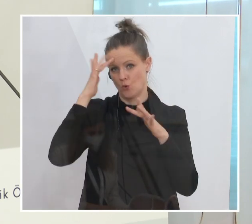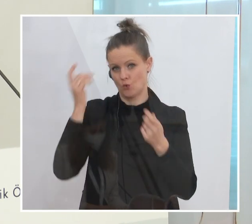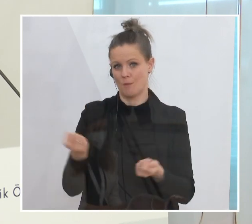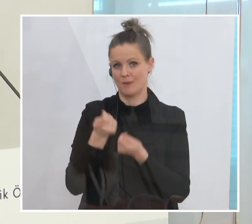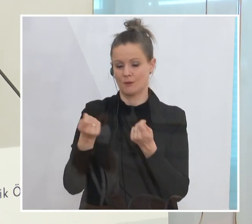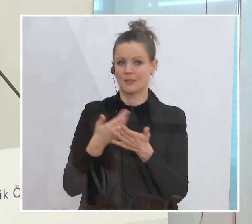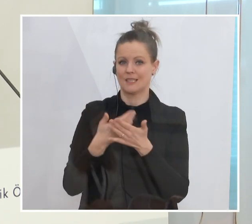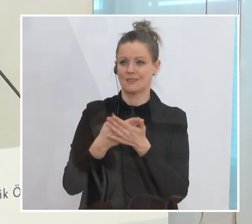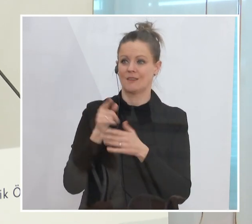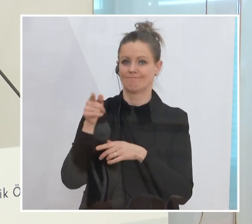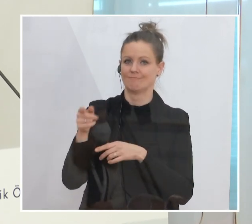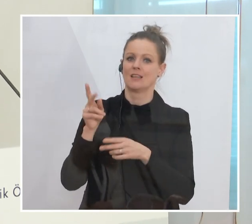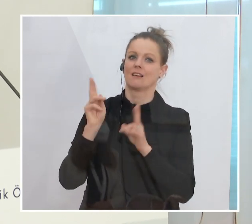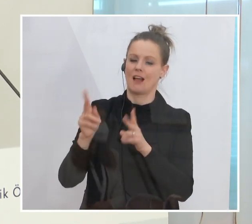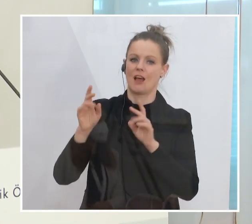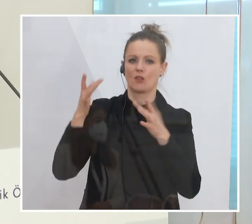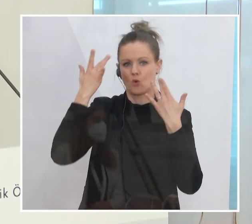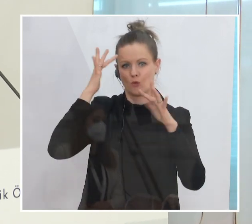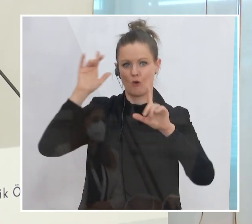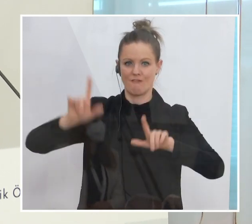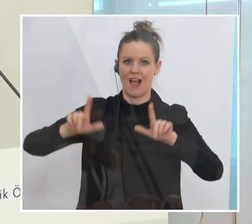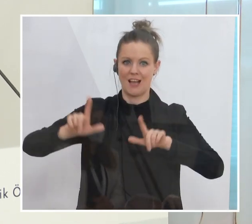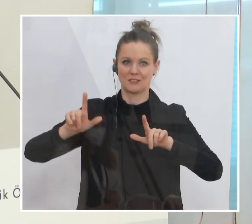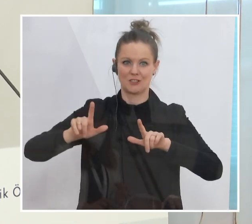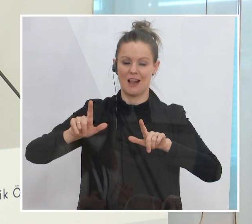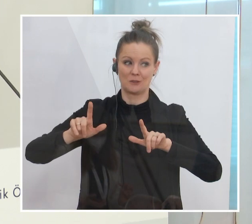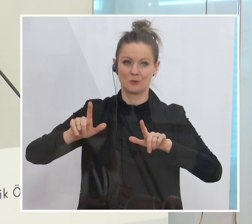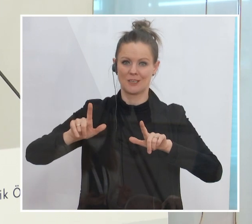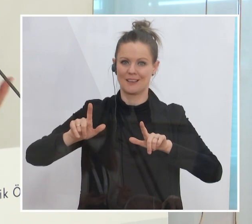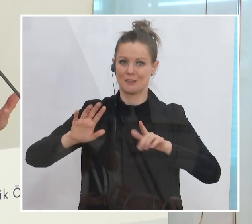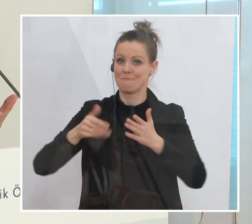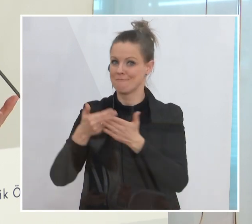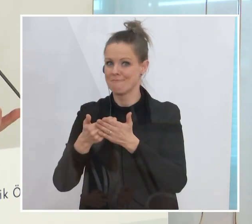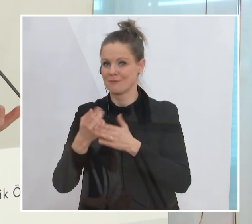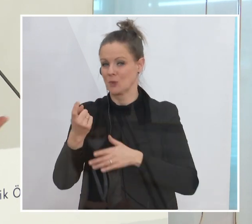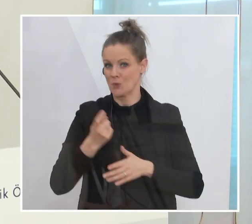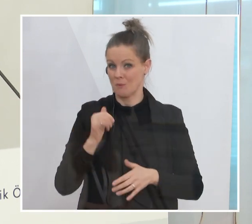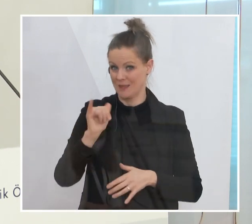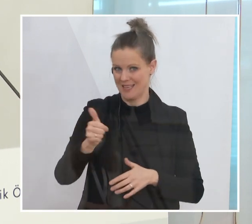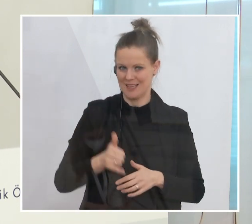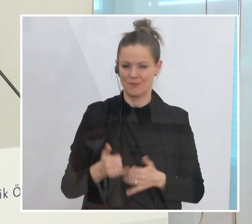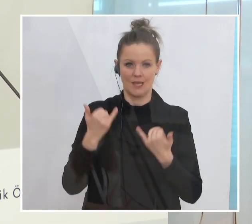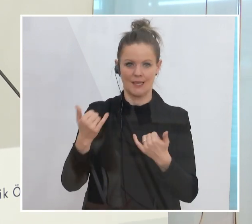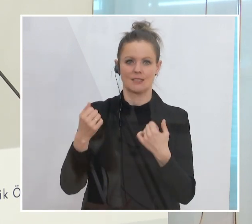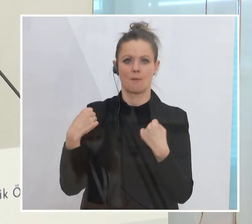Kulturveranstaltungen haben werden. Natürlich ist das jetzt ein Pilotprojekt und das ist